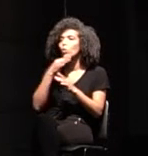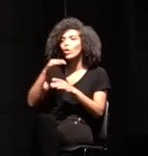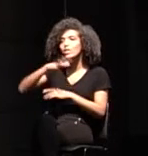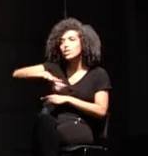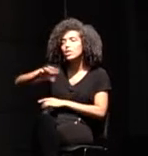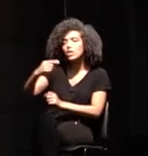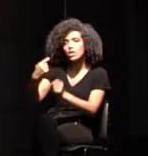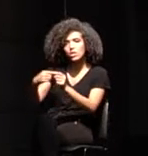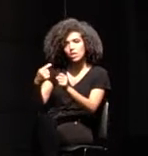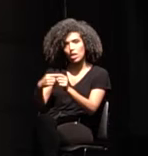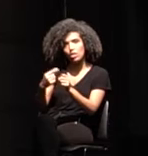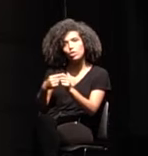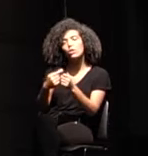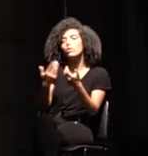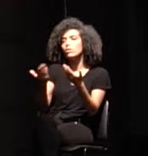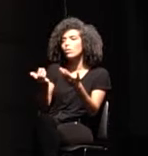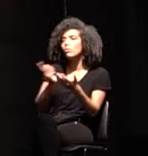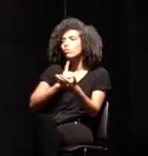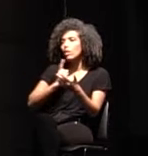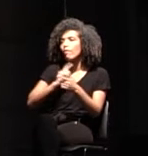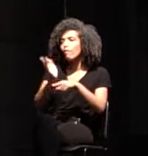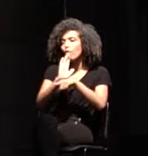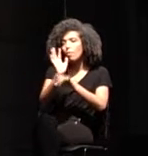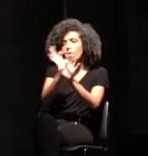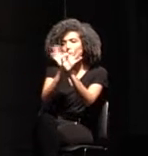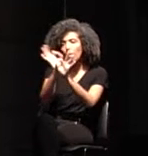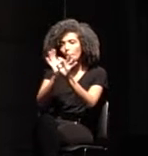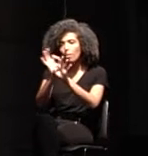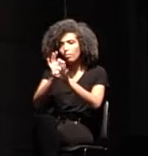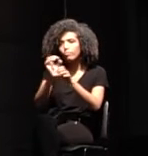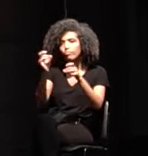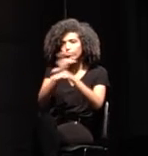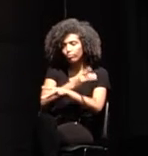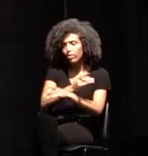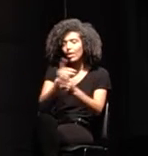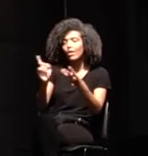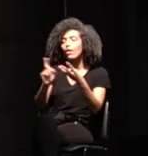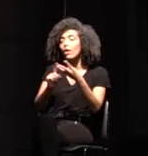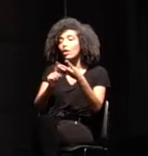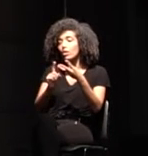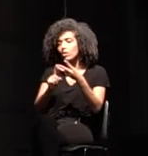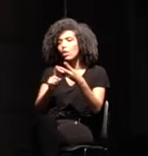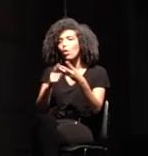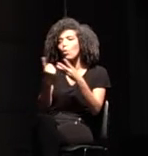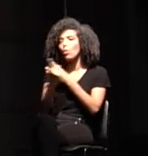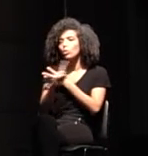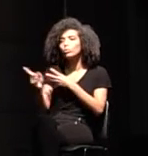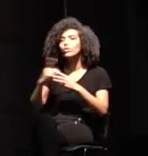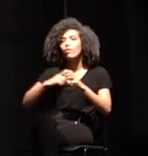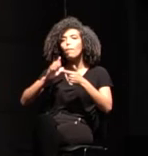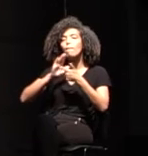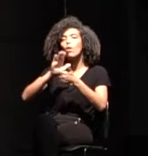e Pasolini também escreveu o roteiro deste filme. E por fim, uma mostra chamada Lumière Cineasta,